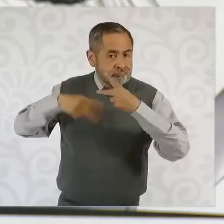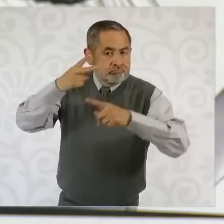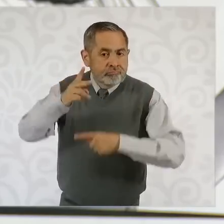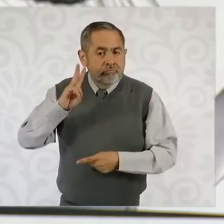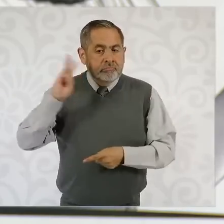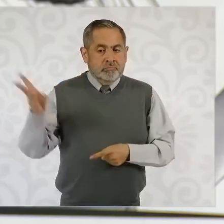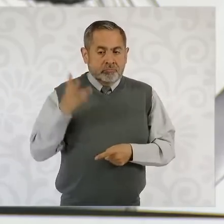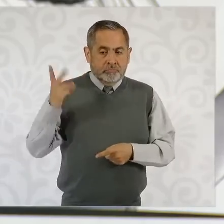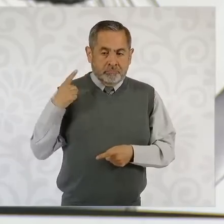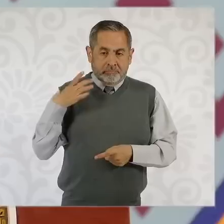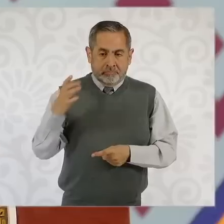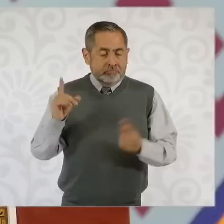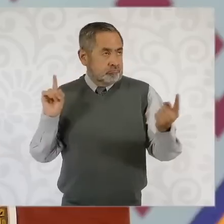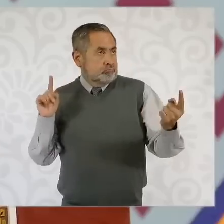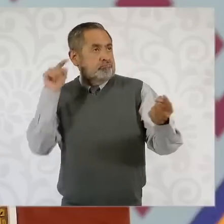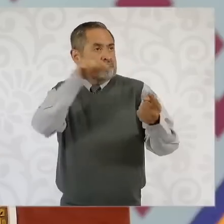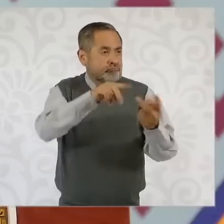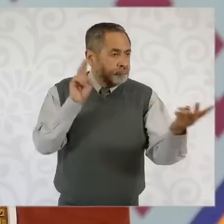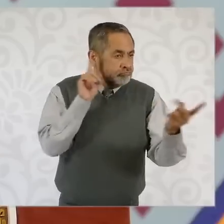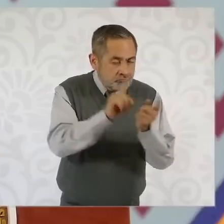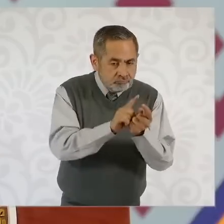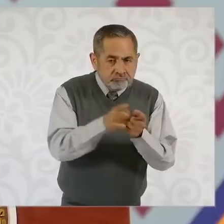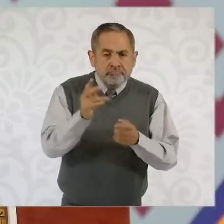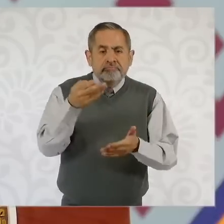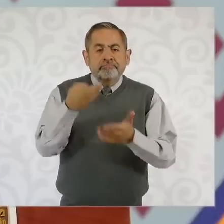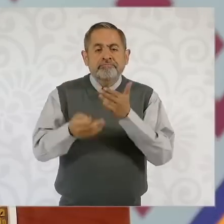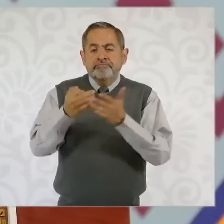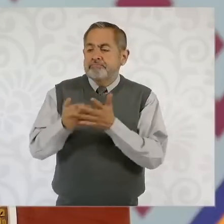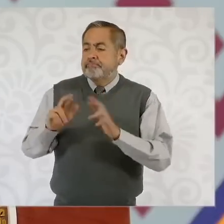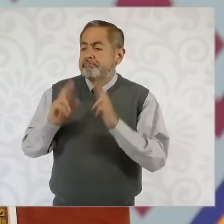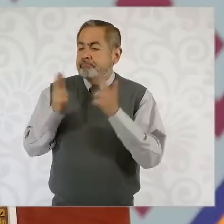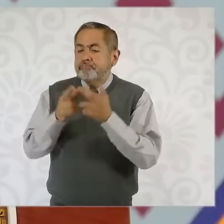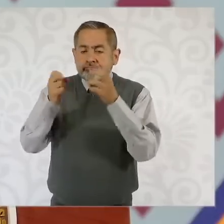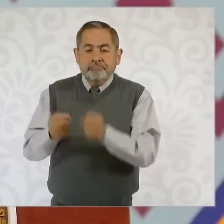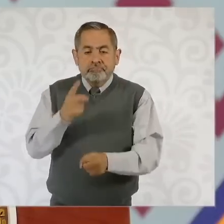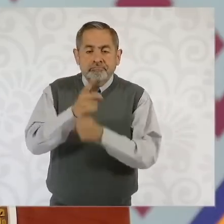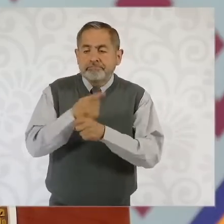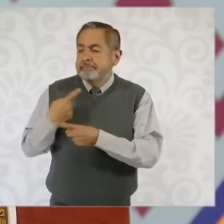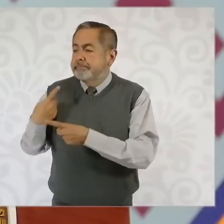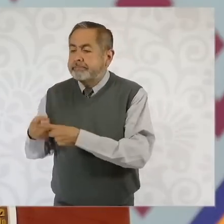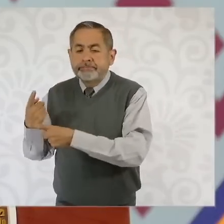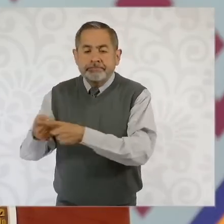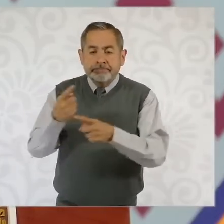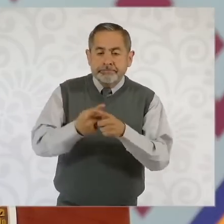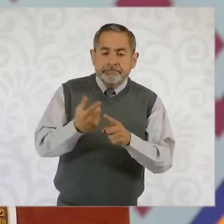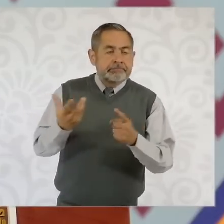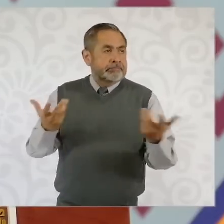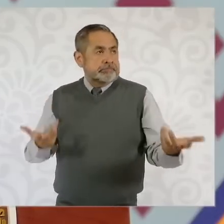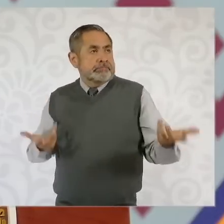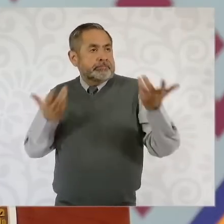de seguridad porque todavía faltaba la definición de Quiénes participarían esperemos que se defina